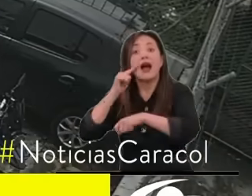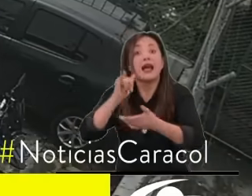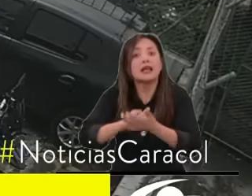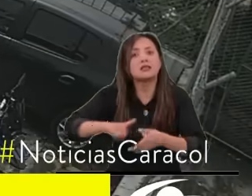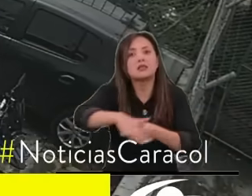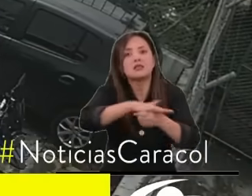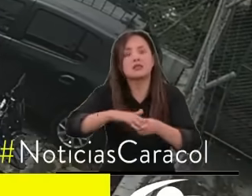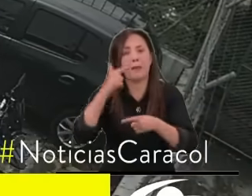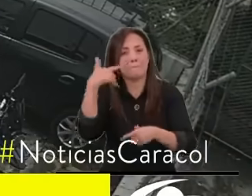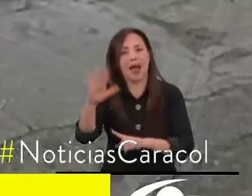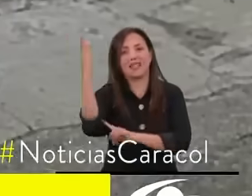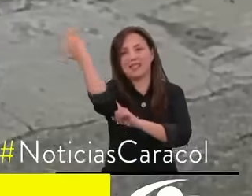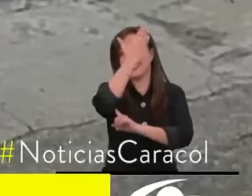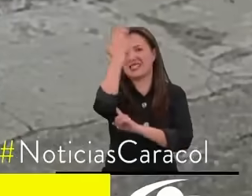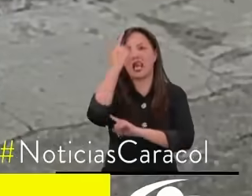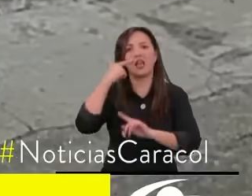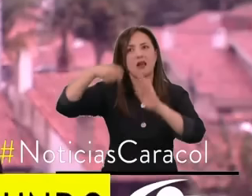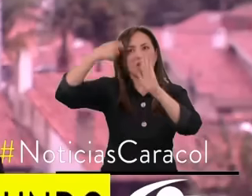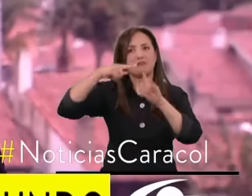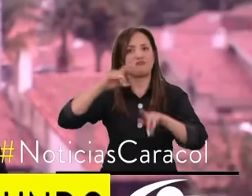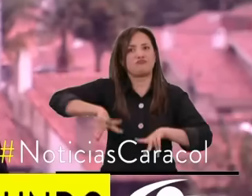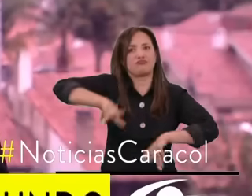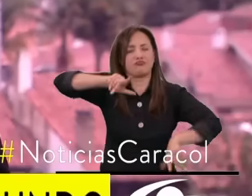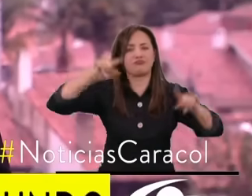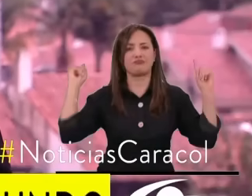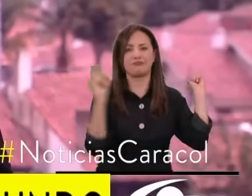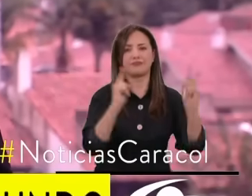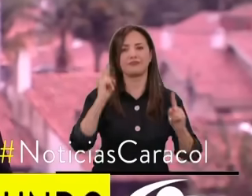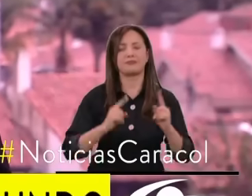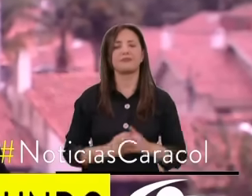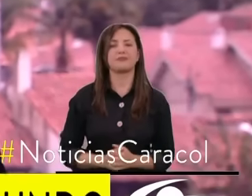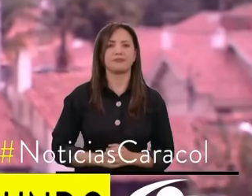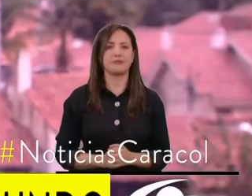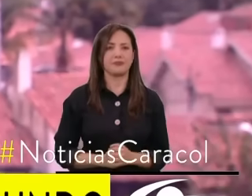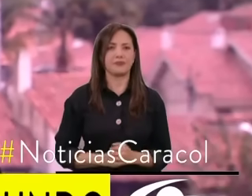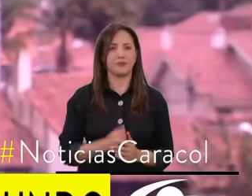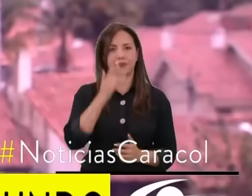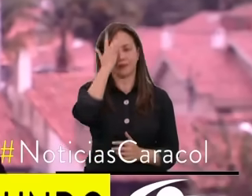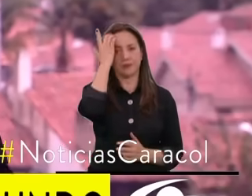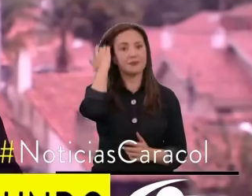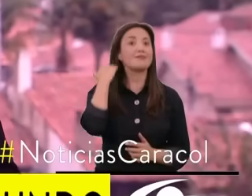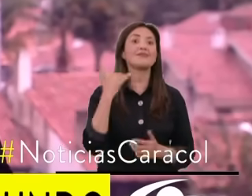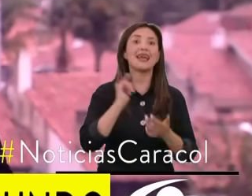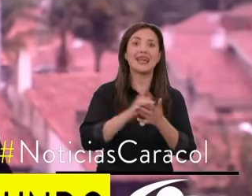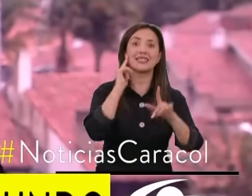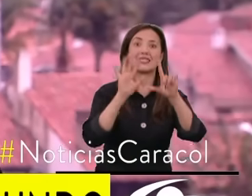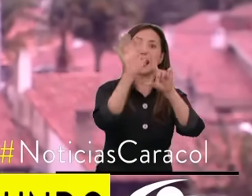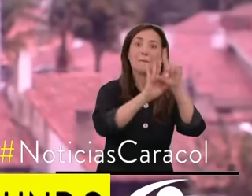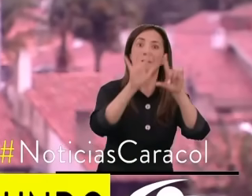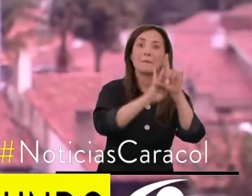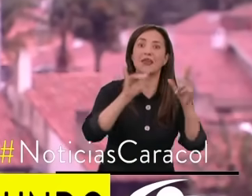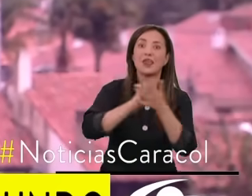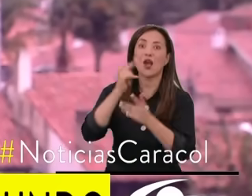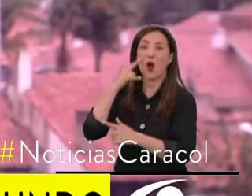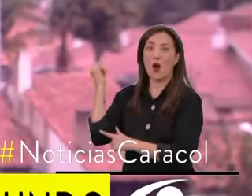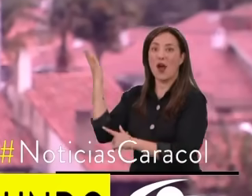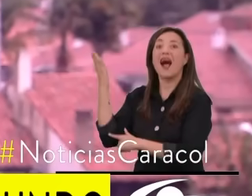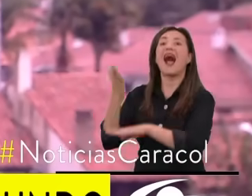rueda cómo puede para resguardarse de las balas, segundos después llegan más policías para dar con los